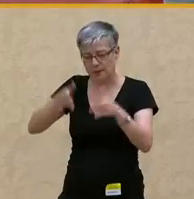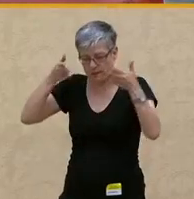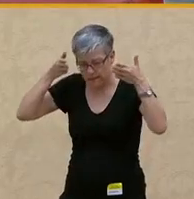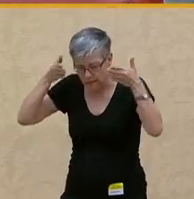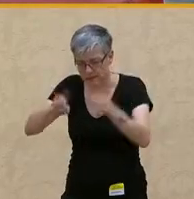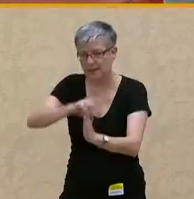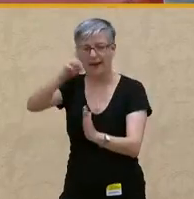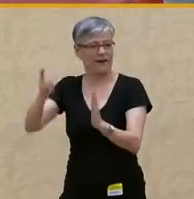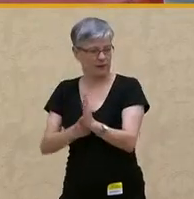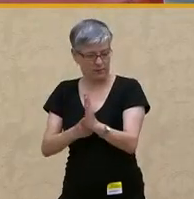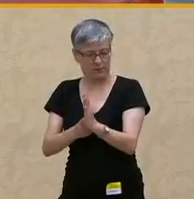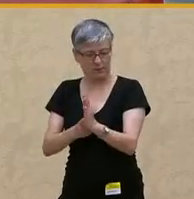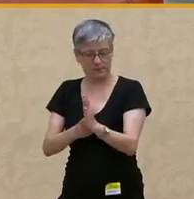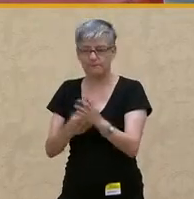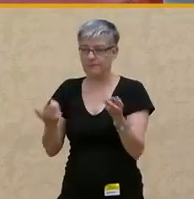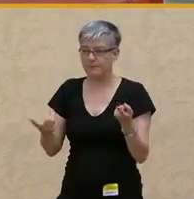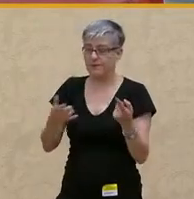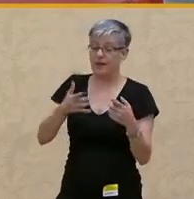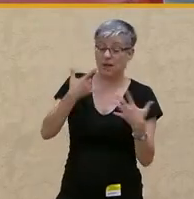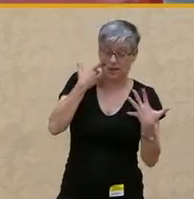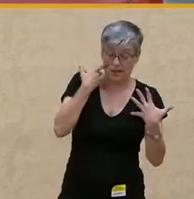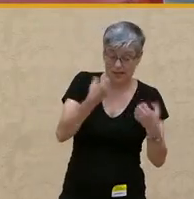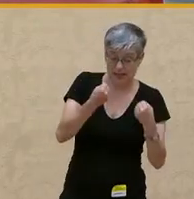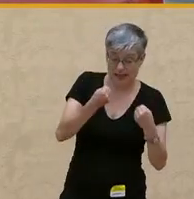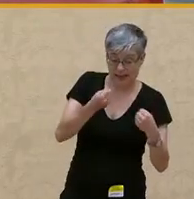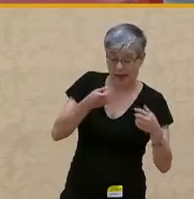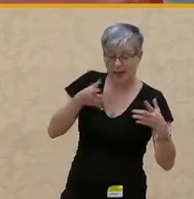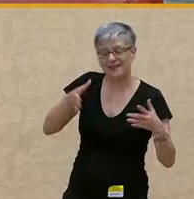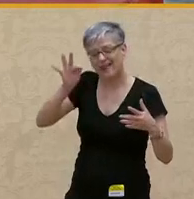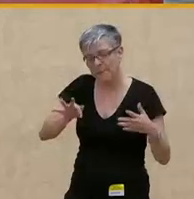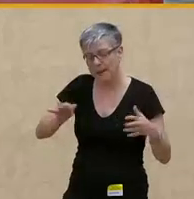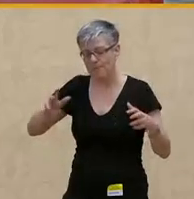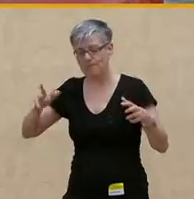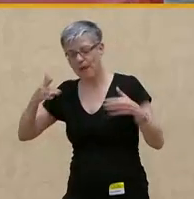en modelos que integren la atención sanitaria y la atención social. A veces seguimos trabajando